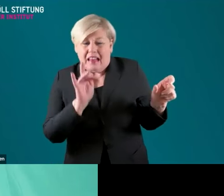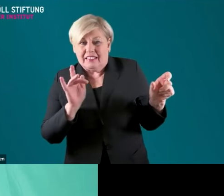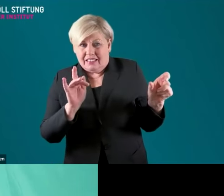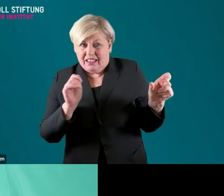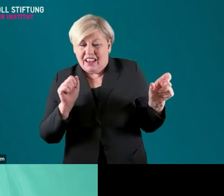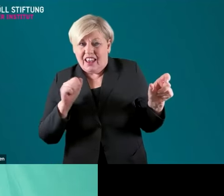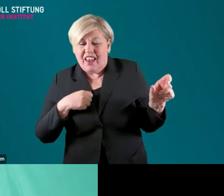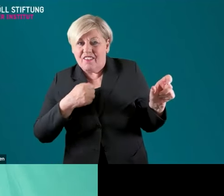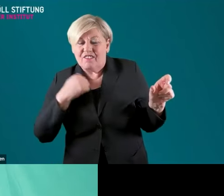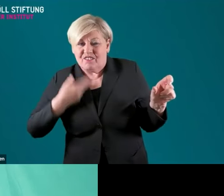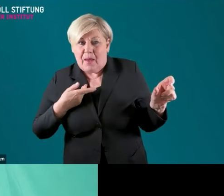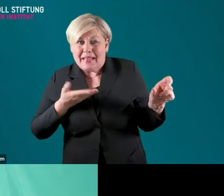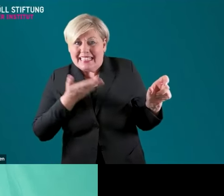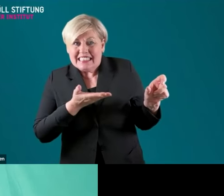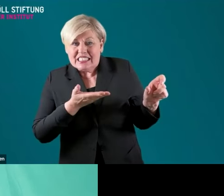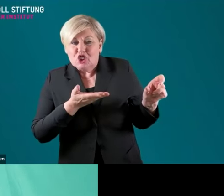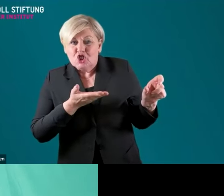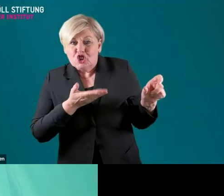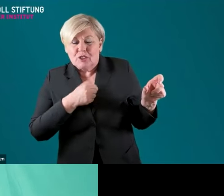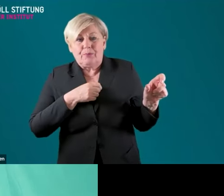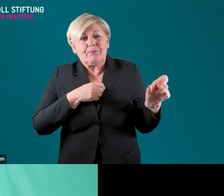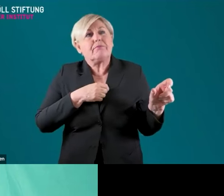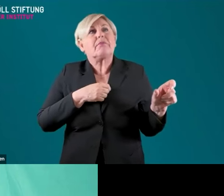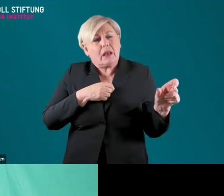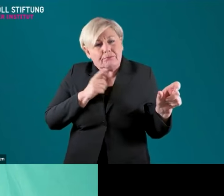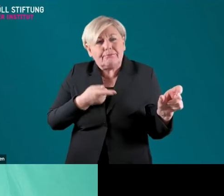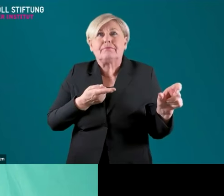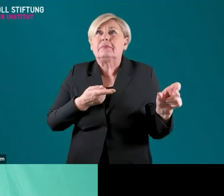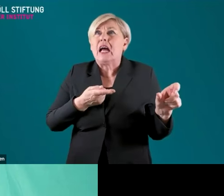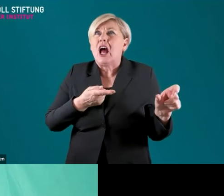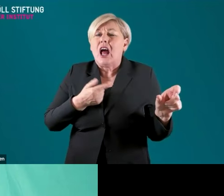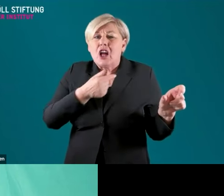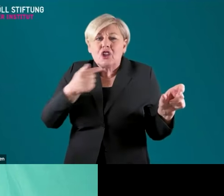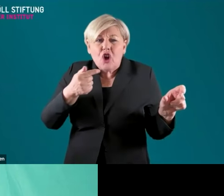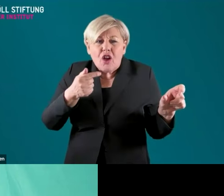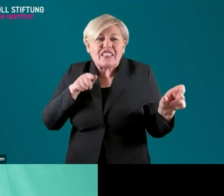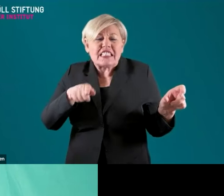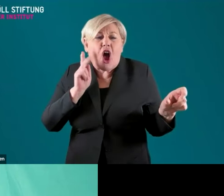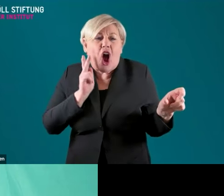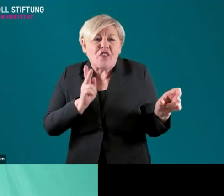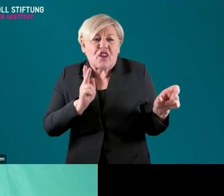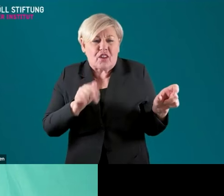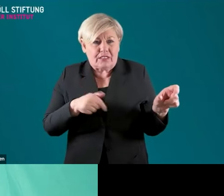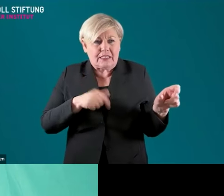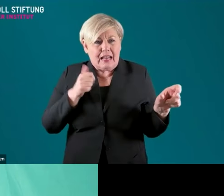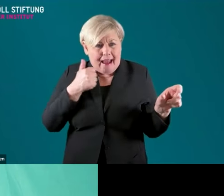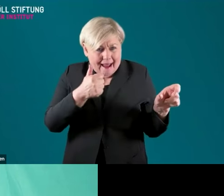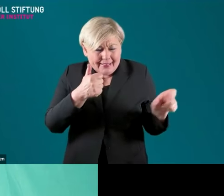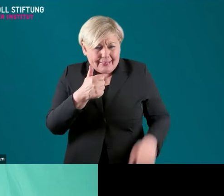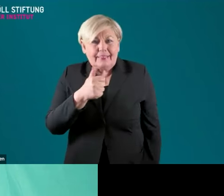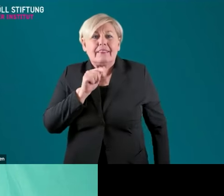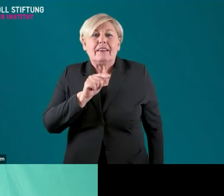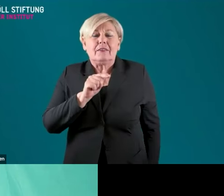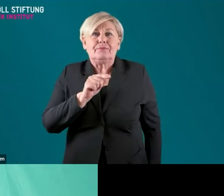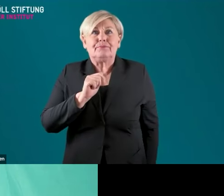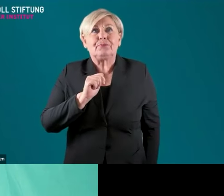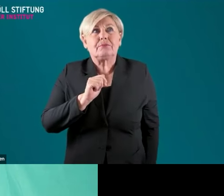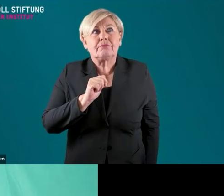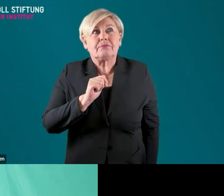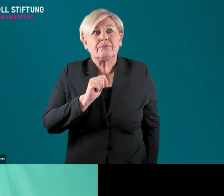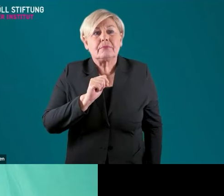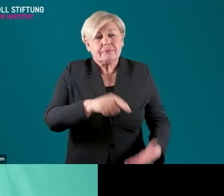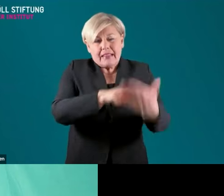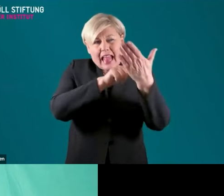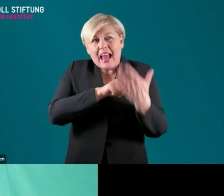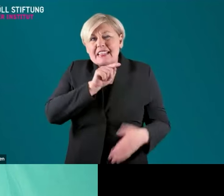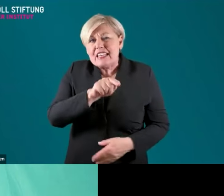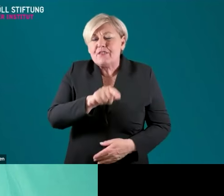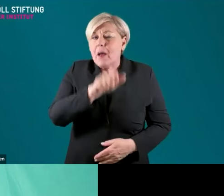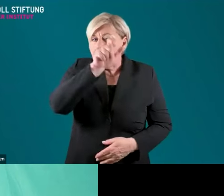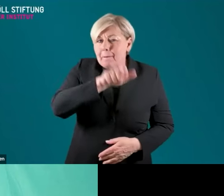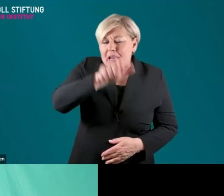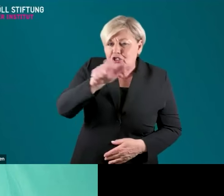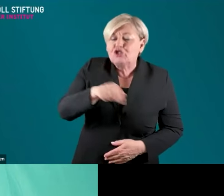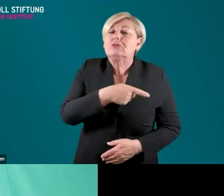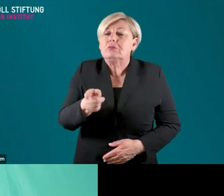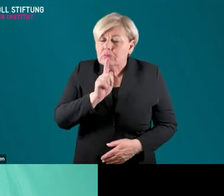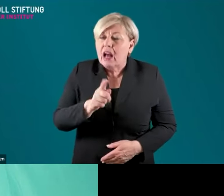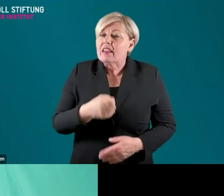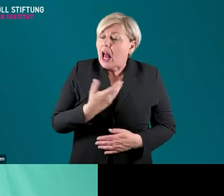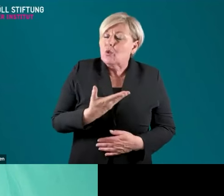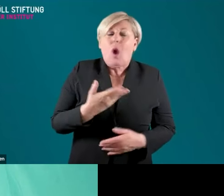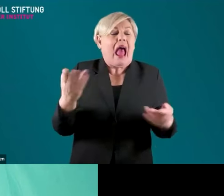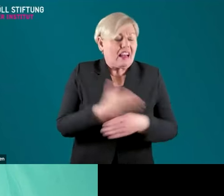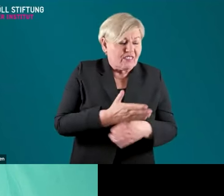Und bei TERFs ist es so, dass sie sehr häufig nur dieses eine Narrativ haben, dass Menschen halt von Natur aus entweder Männer oder Frauen sind.